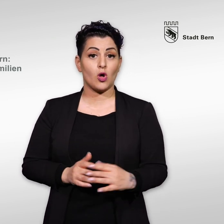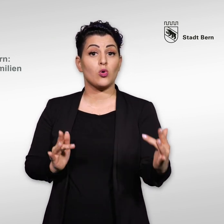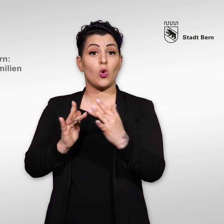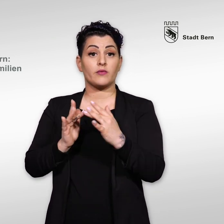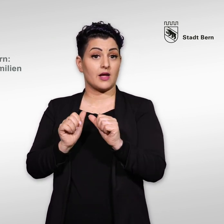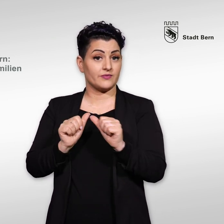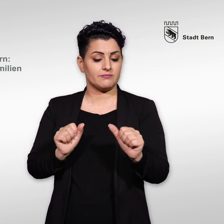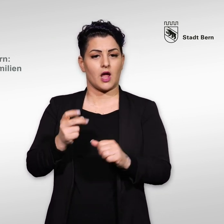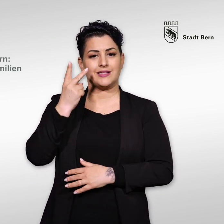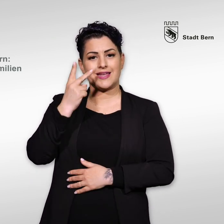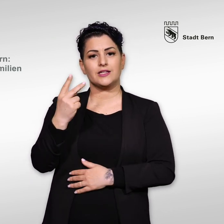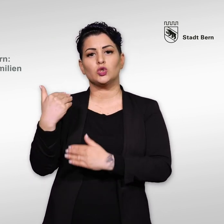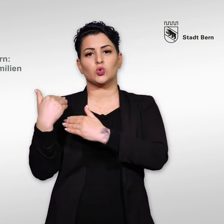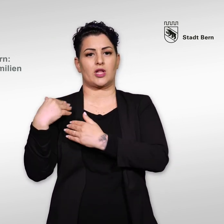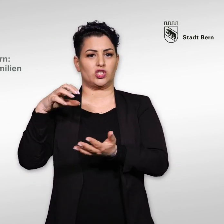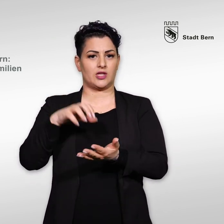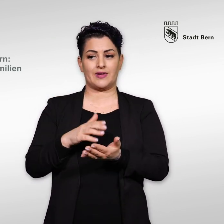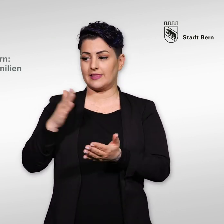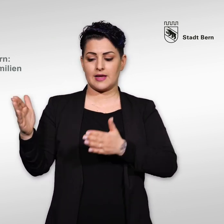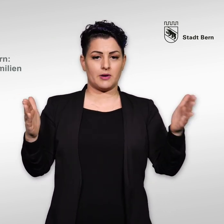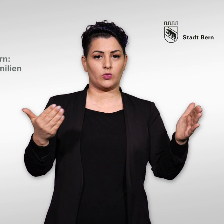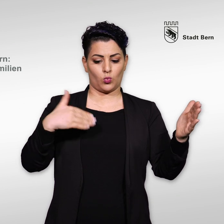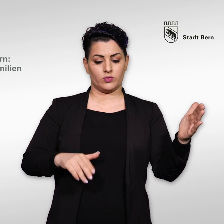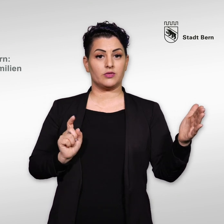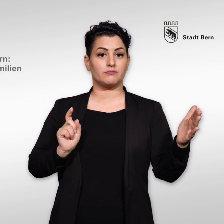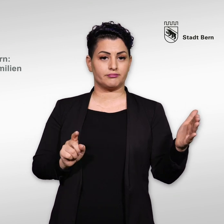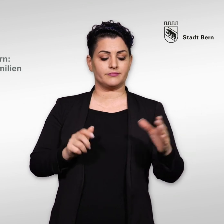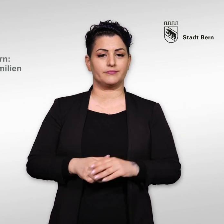Sie finden die Kontaktmöglichkeiten in der Box «Zuständige Stelle» neben oder unter diesem Video.